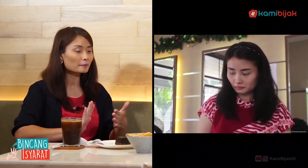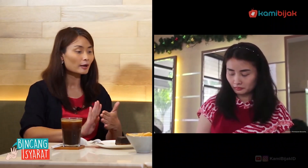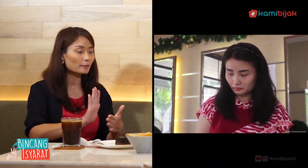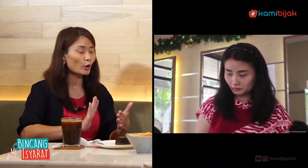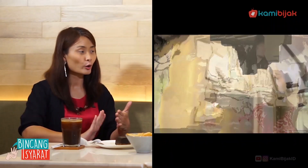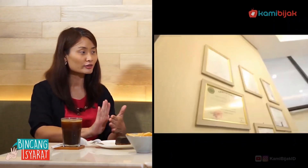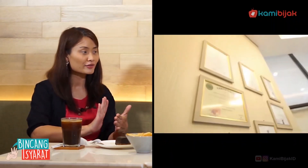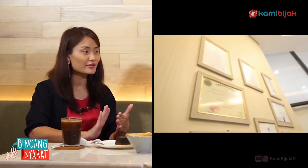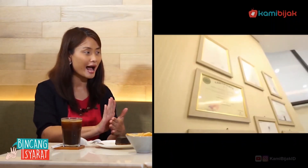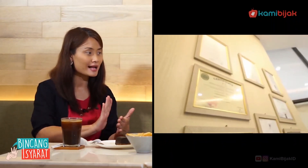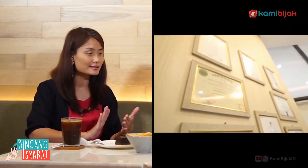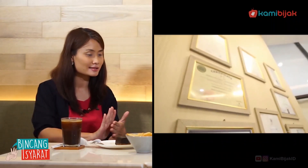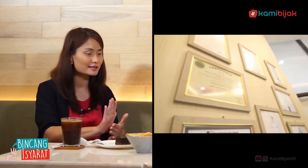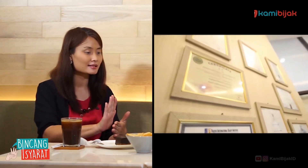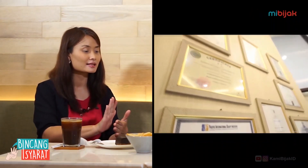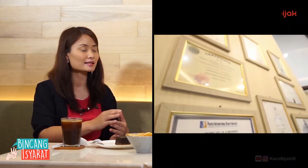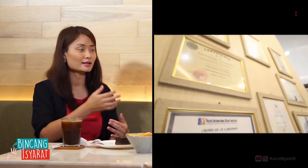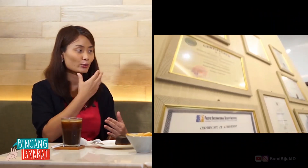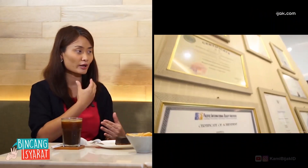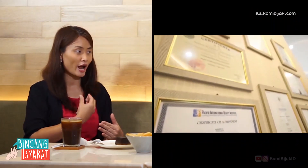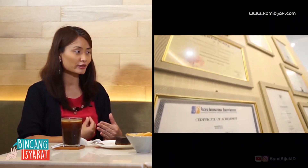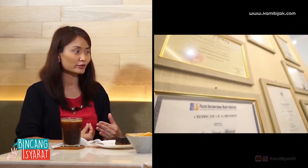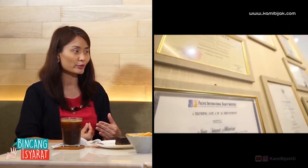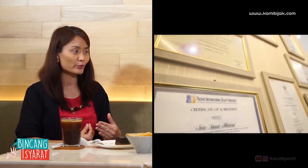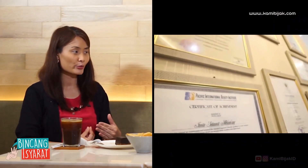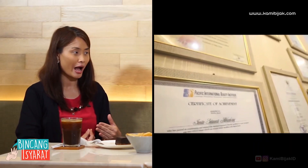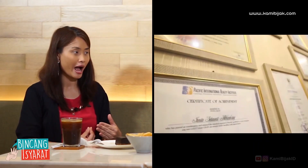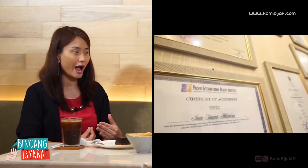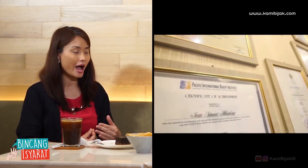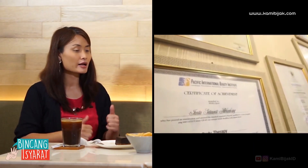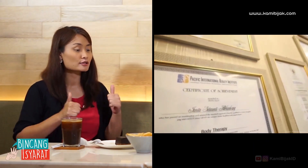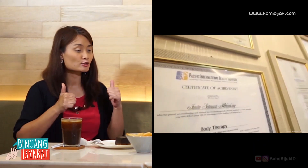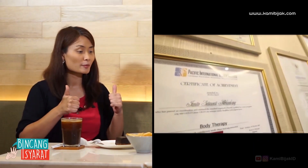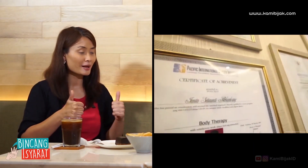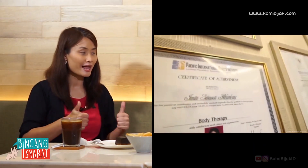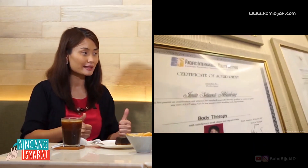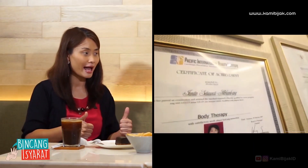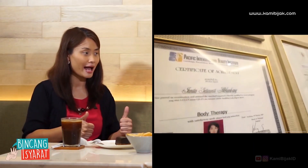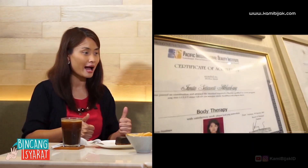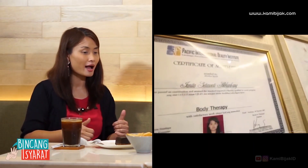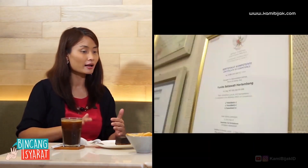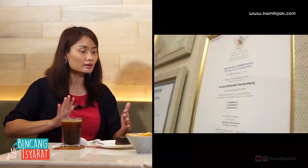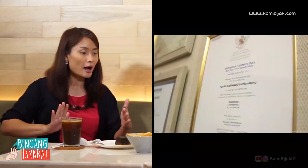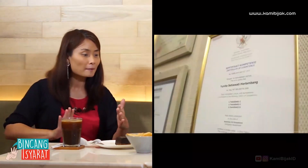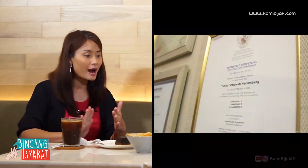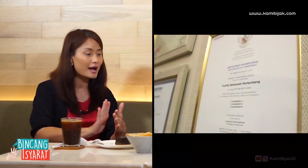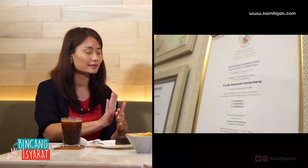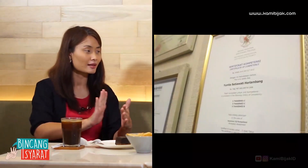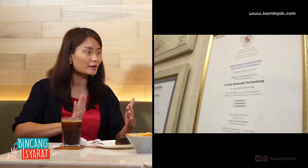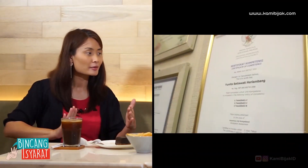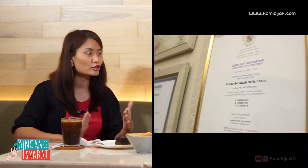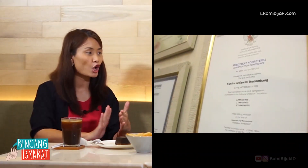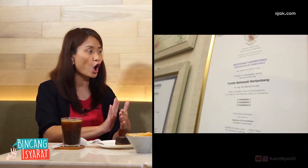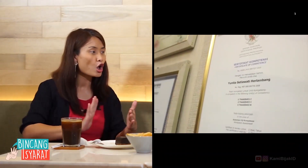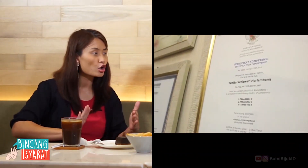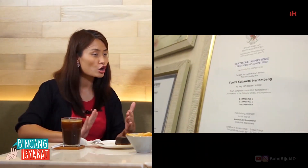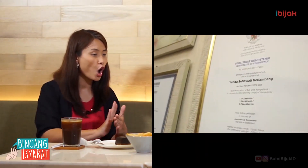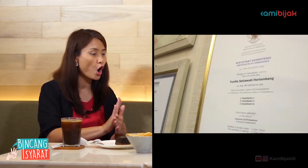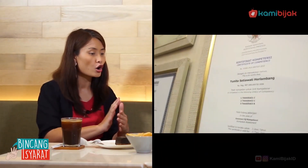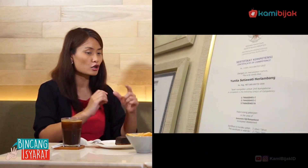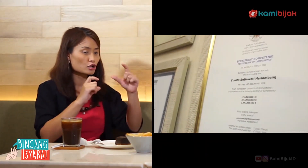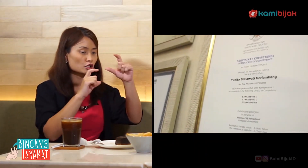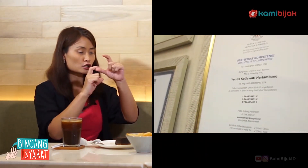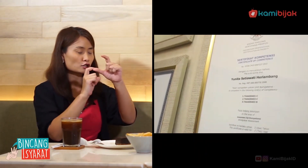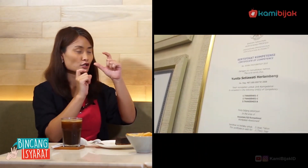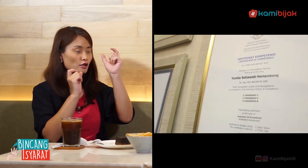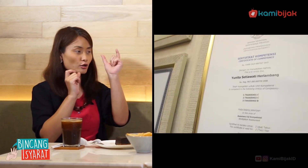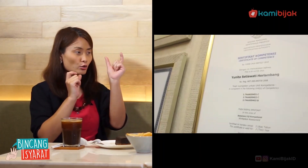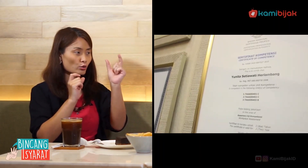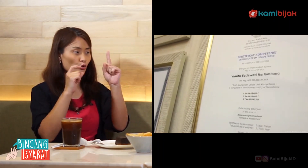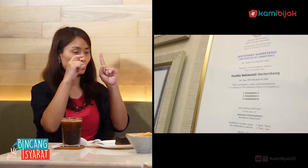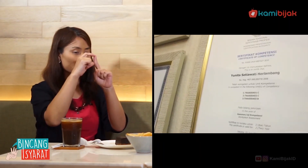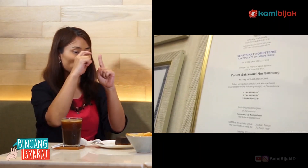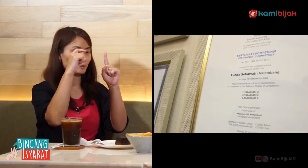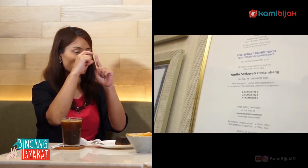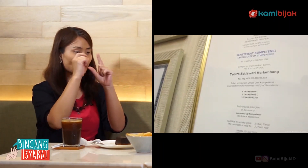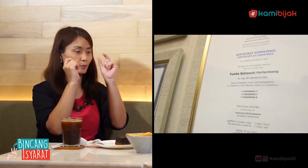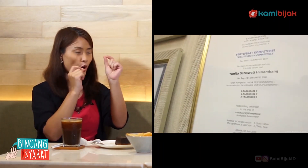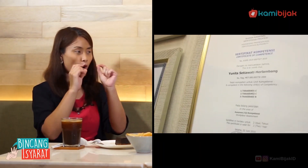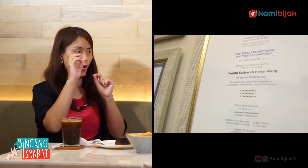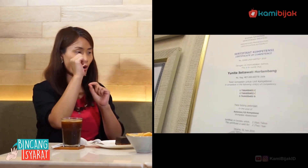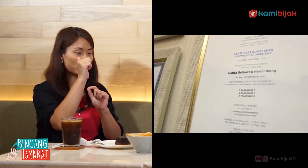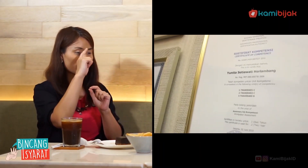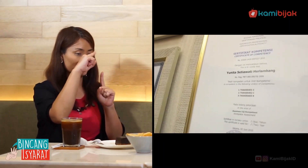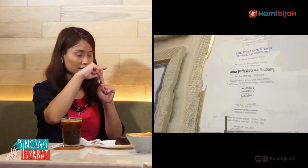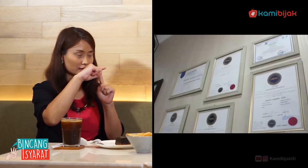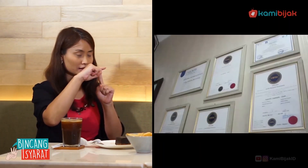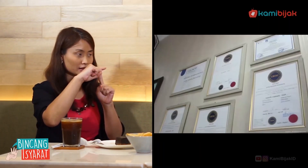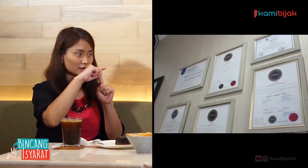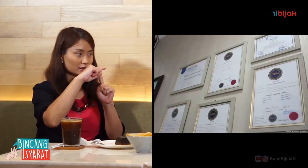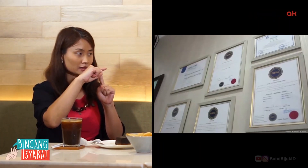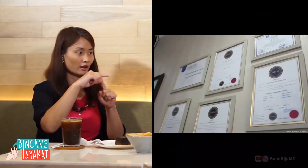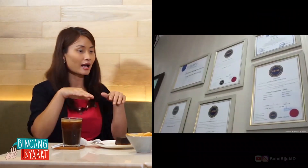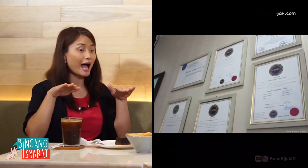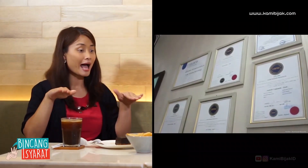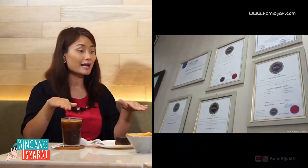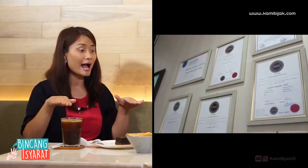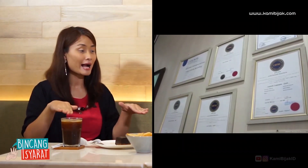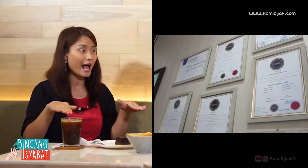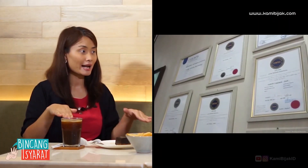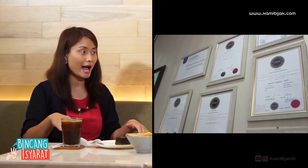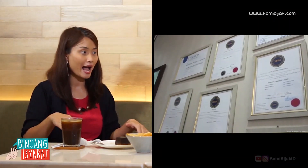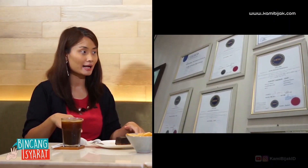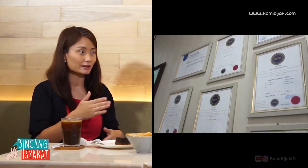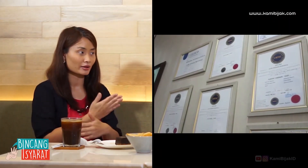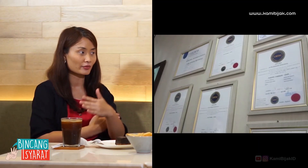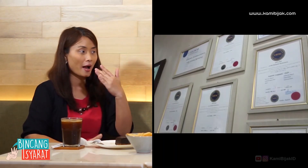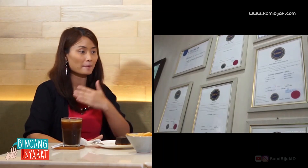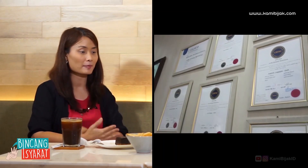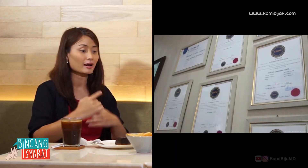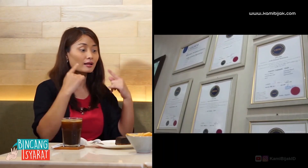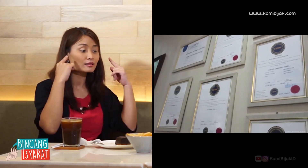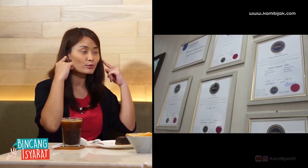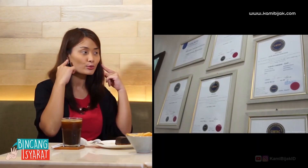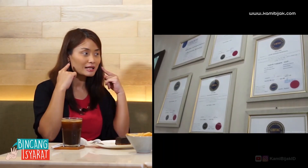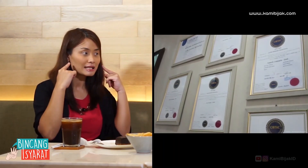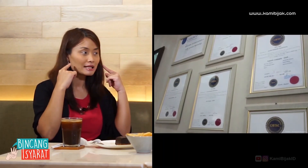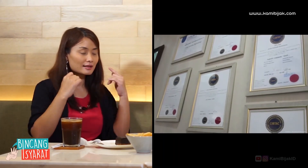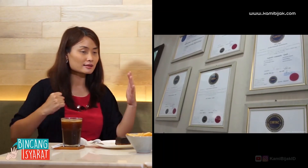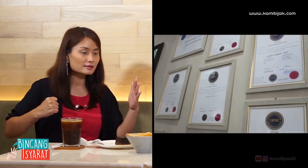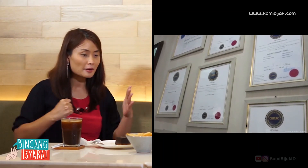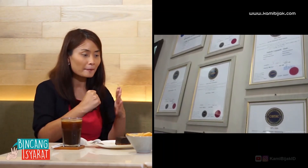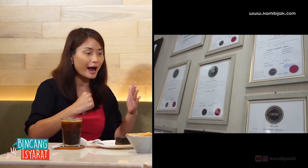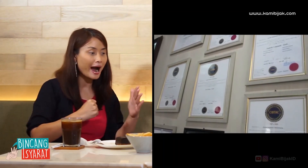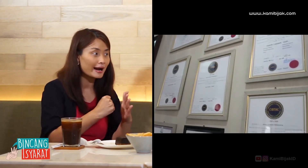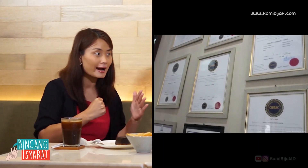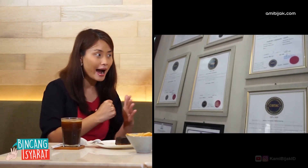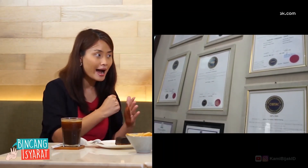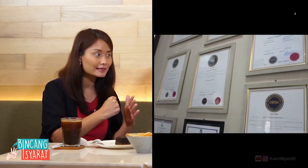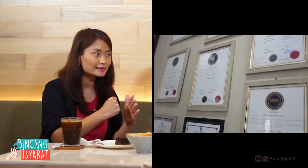Memotivasi orang tua supaya dapat mendorong/mensupport anak-anak Disabilitas Tuli agar lebih semangat,